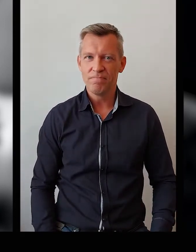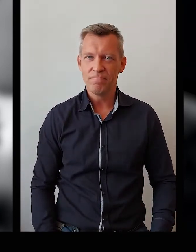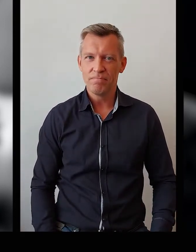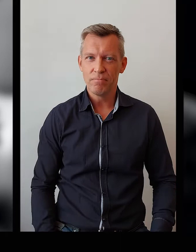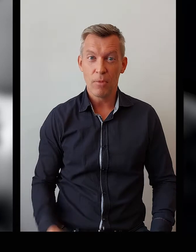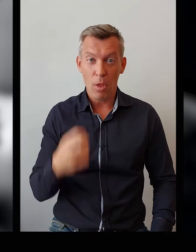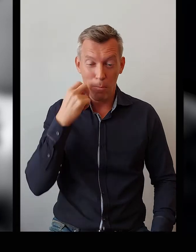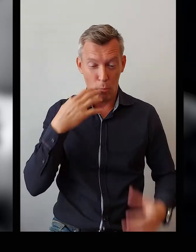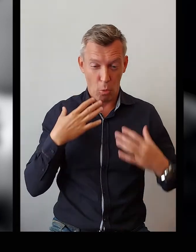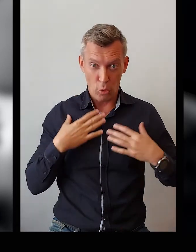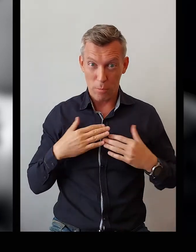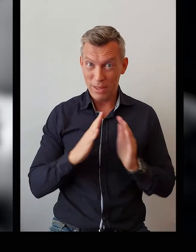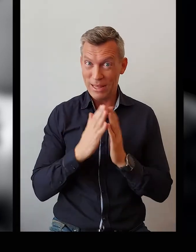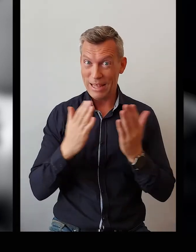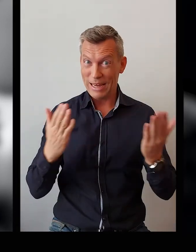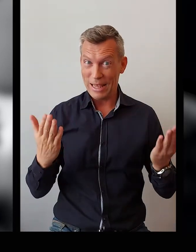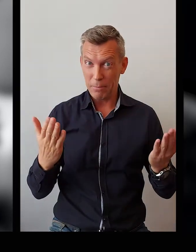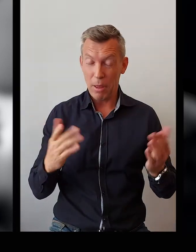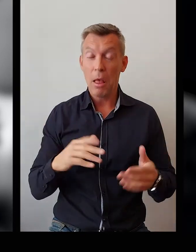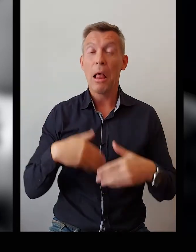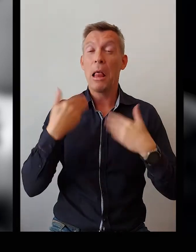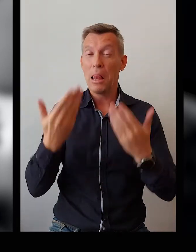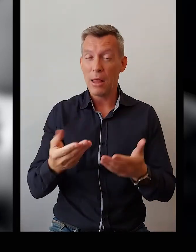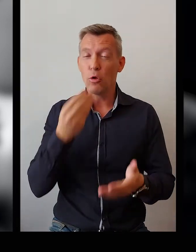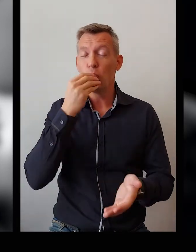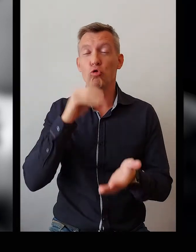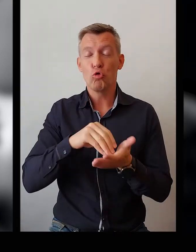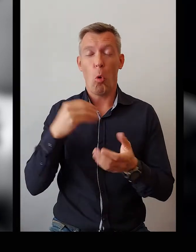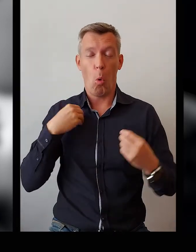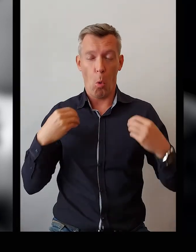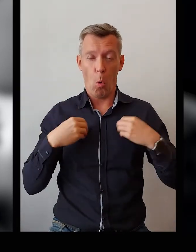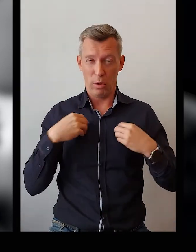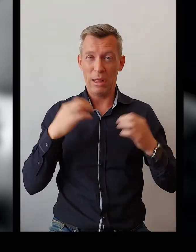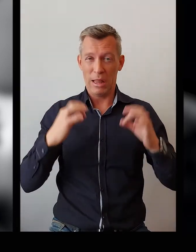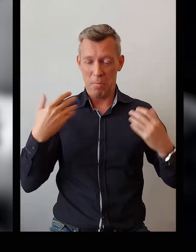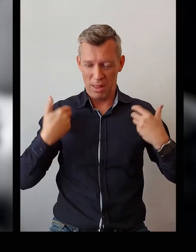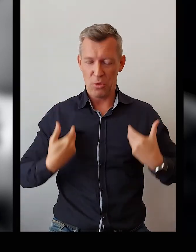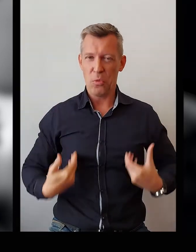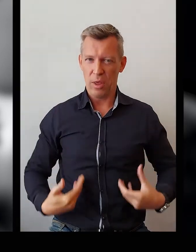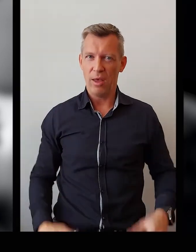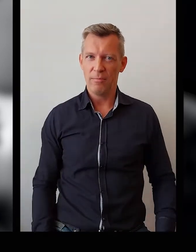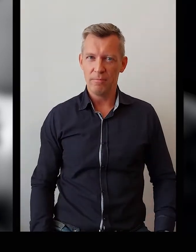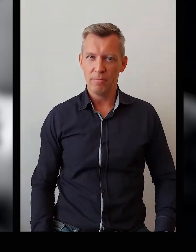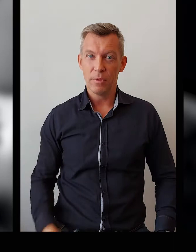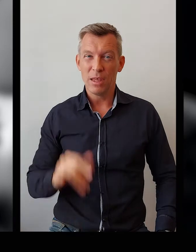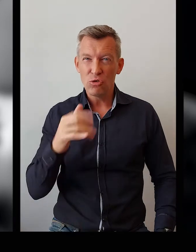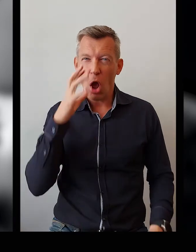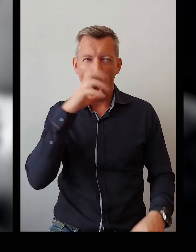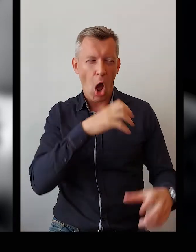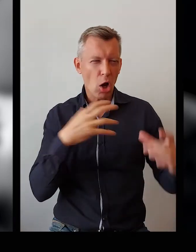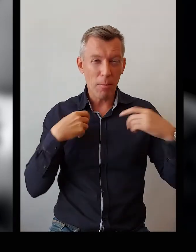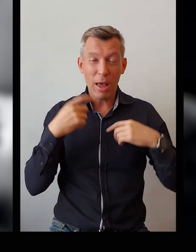Bőröm térképe lett csókok temetője és harapások sírköve